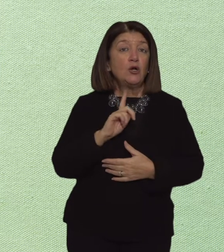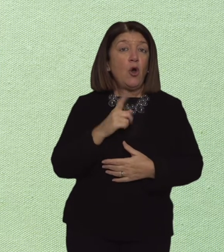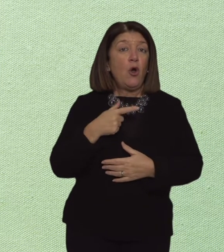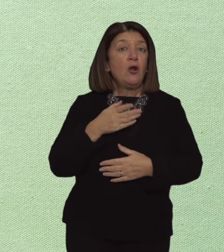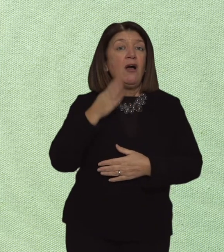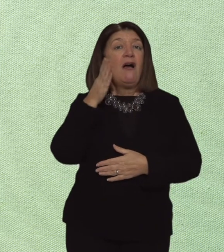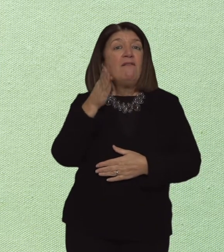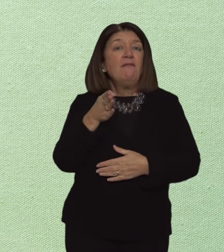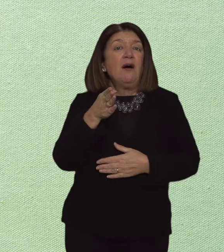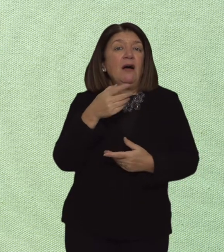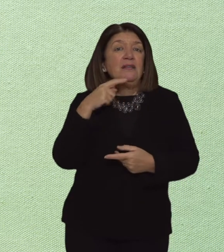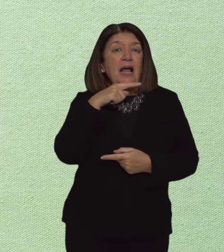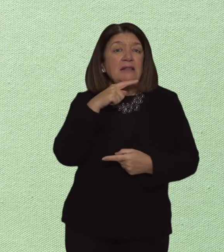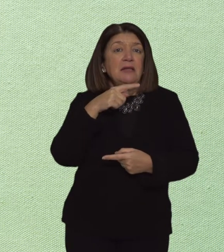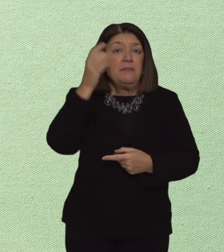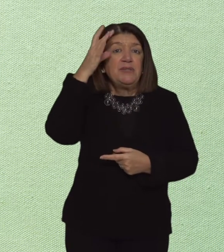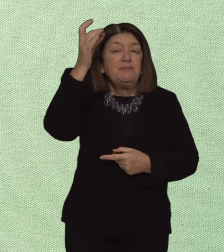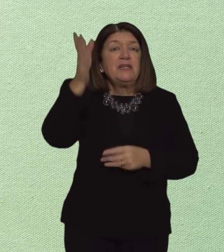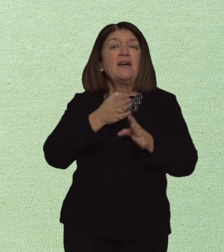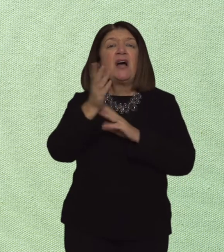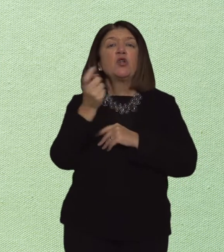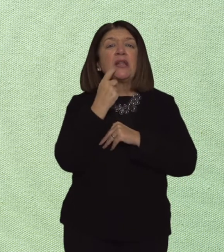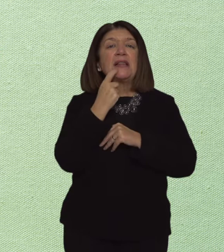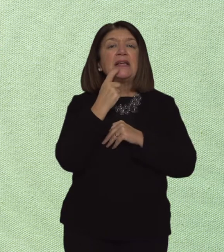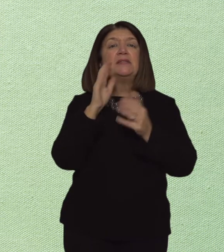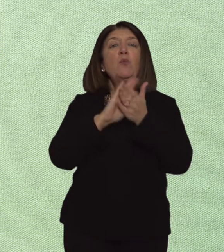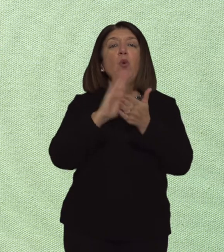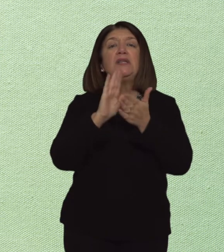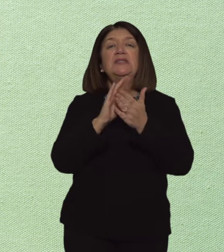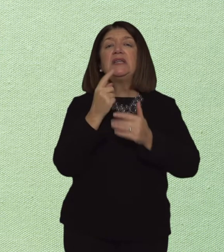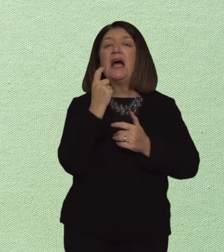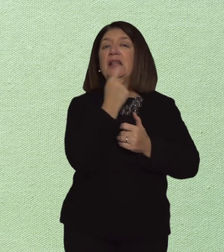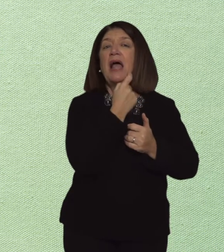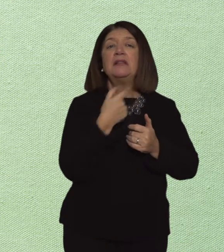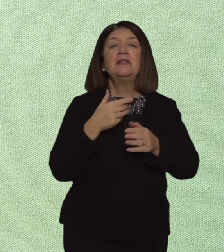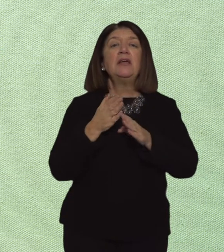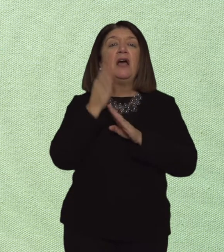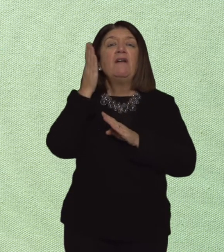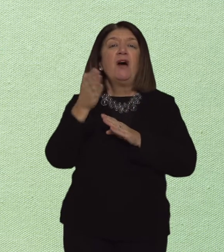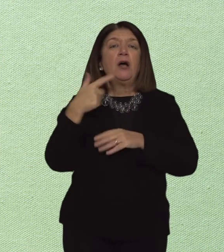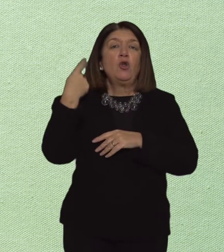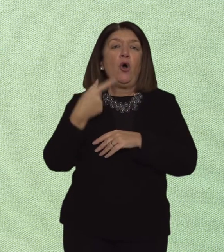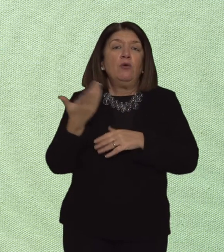se poi non ci laviamo i denti per una settimana ci vengono le carie egualmente, nello stesso modo